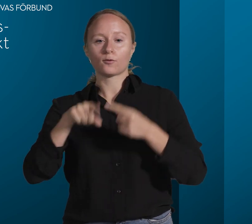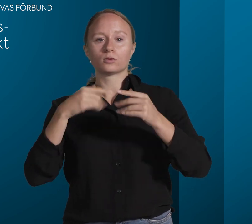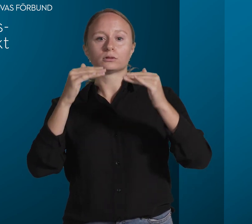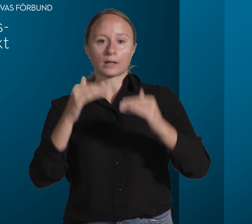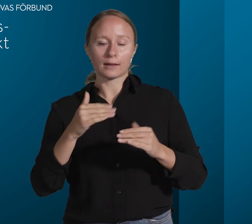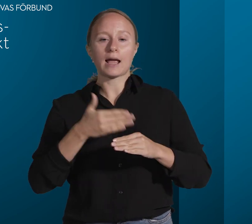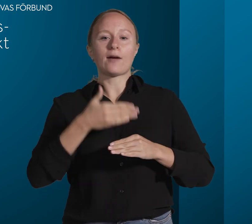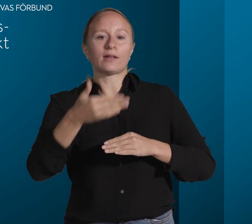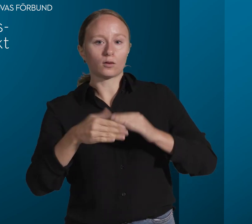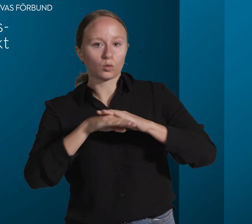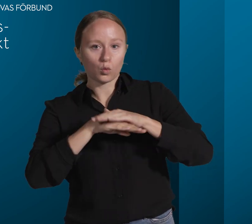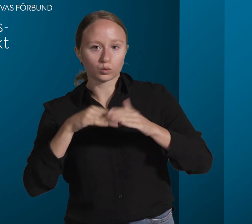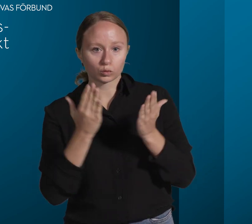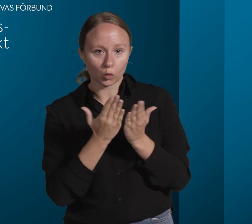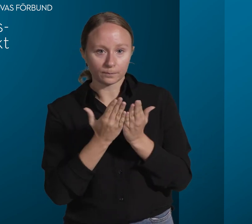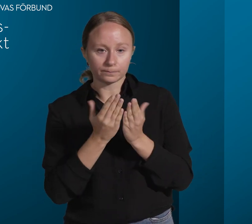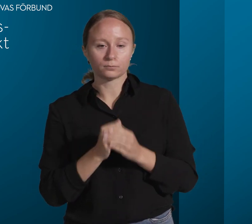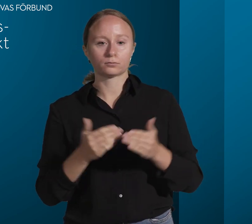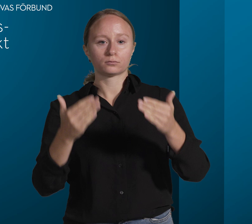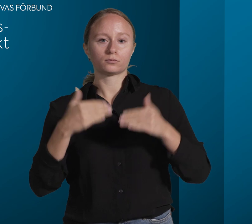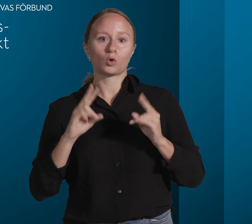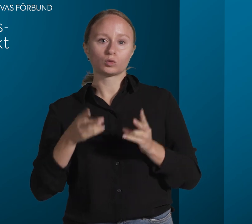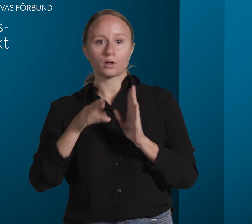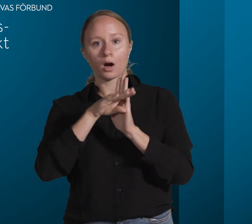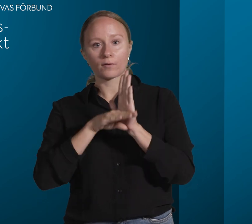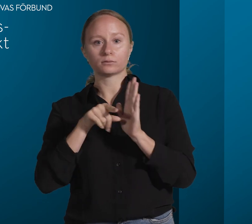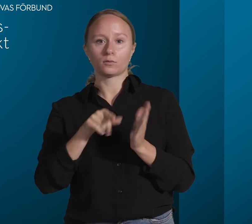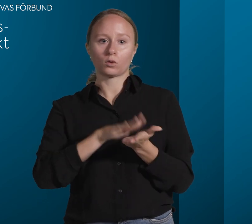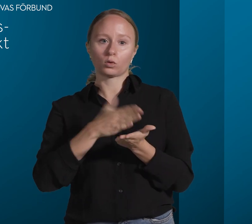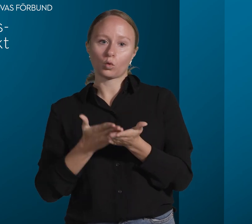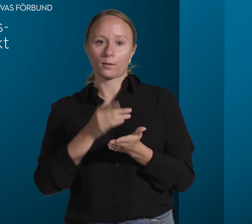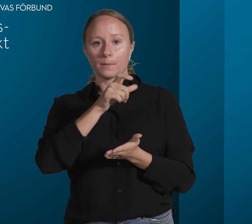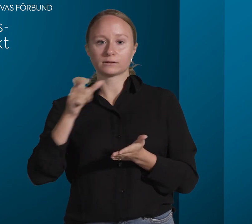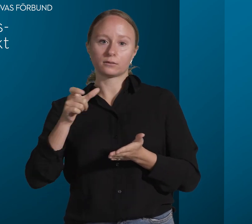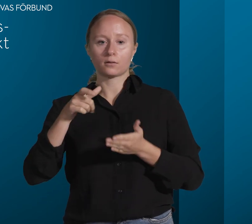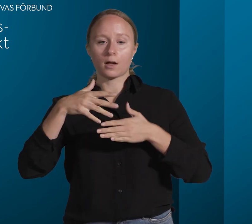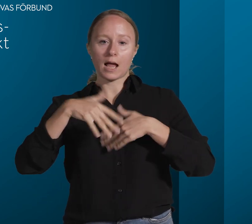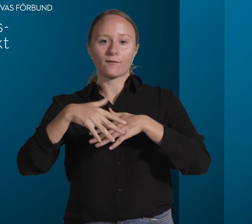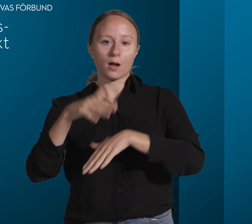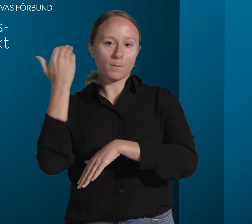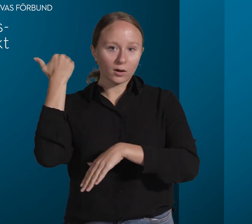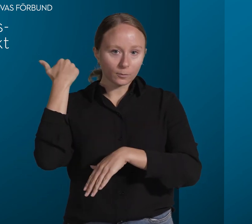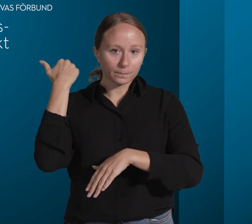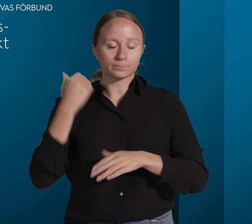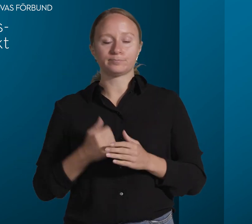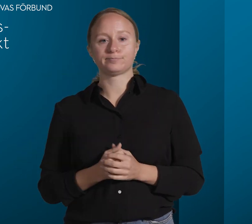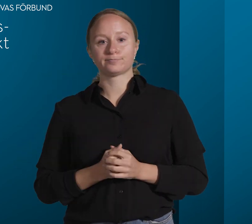för personer med funktionsnedsättning, samt tolkning för personer - med invandrarbakgrund.